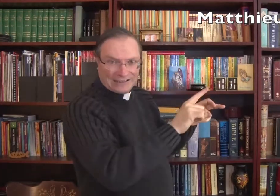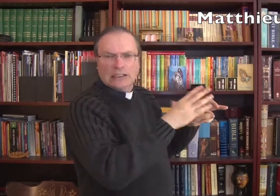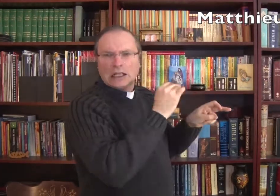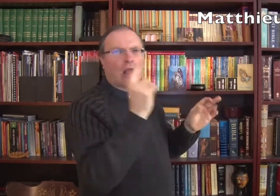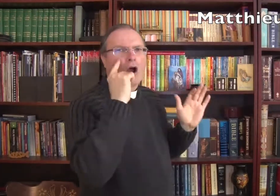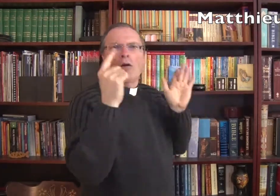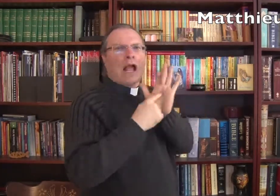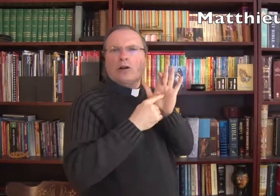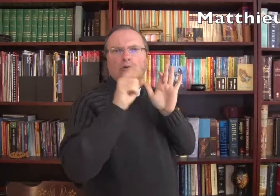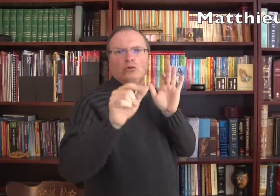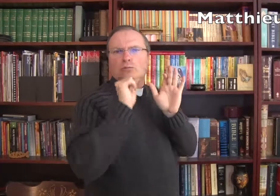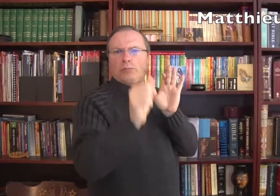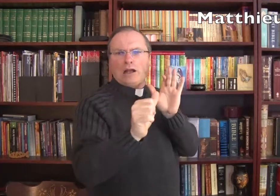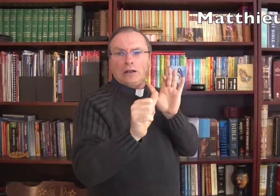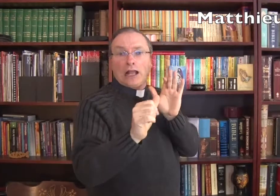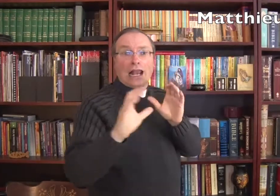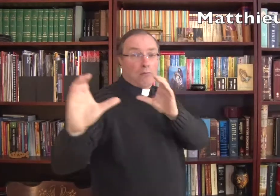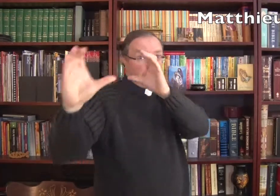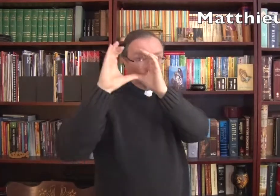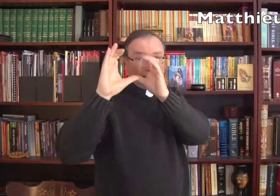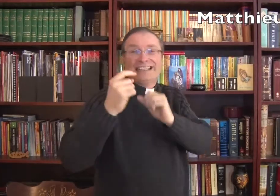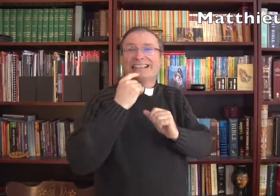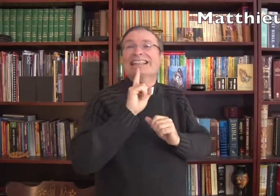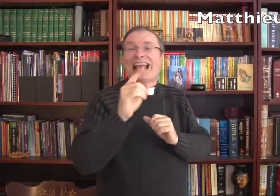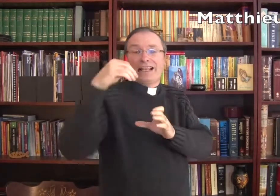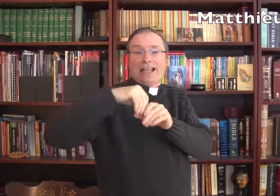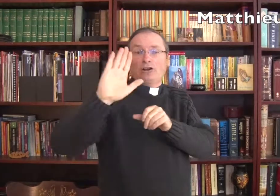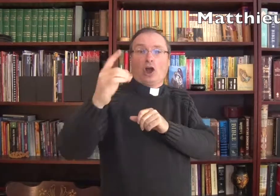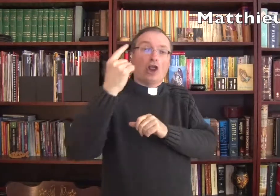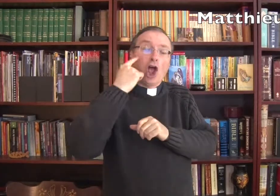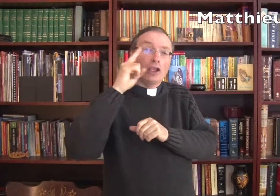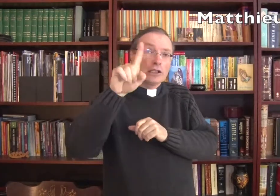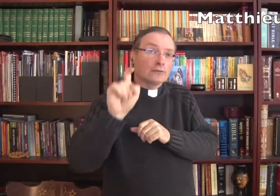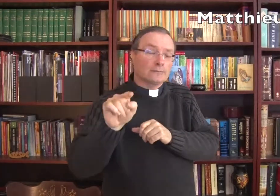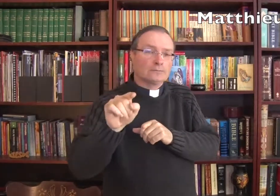et ne remarques-tu pas la poutre qui est dans ton œil?